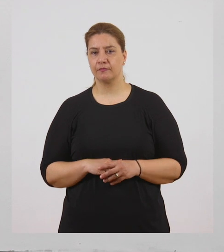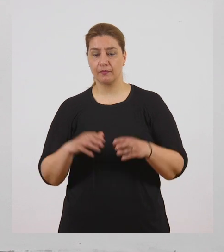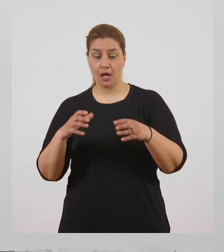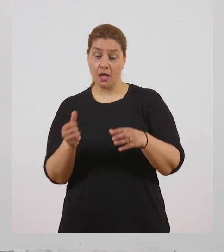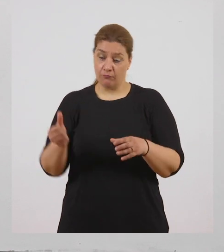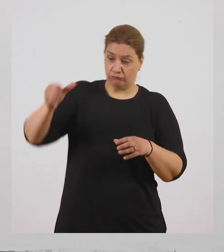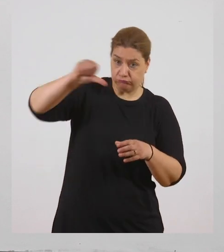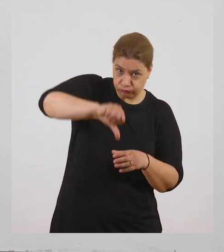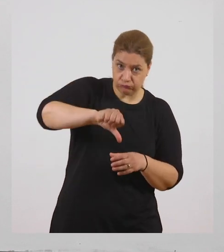νερώνω,